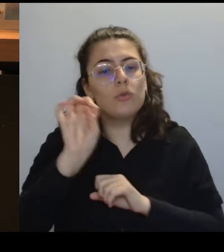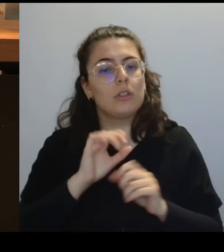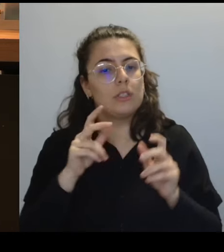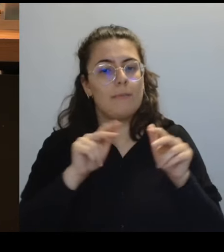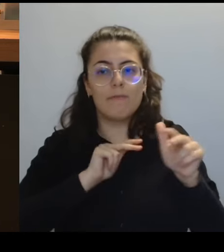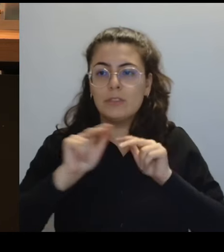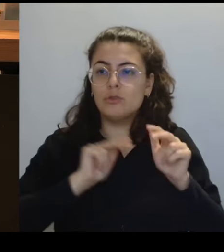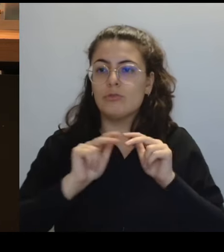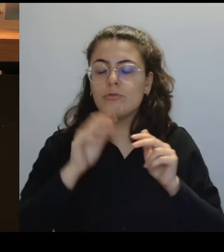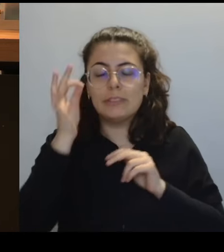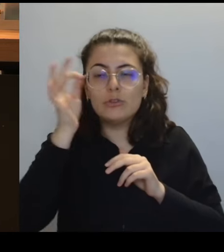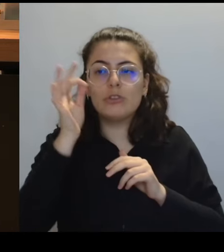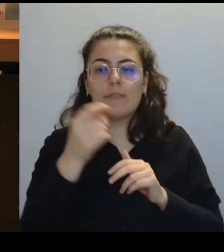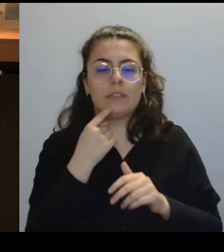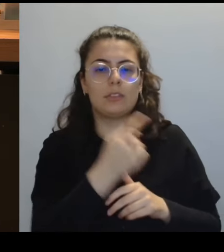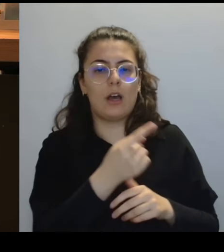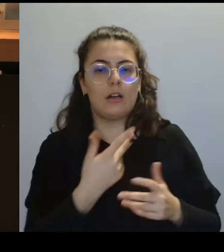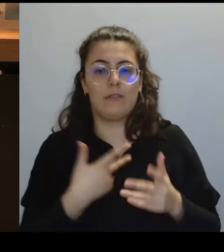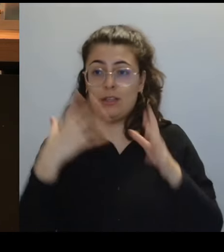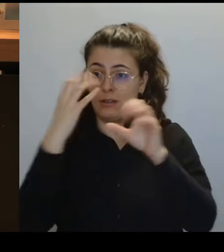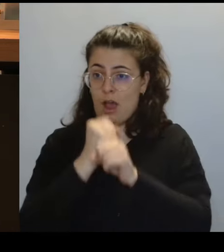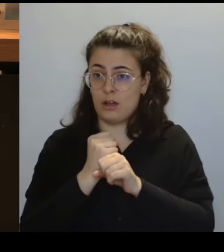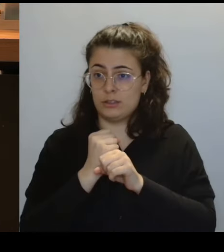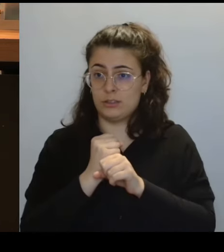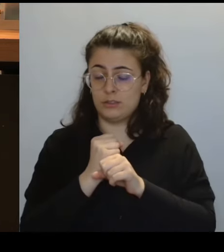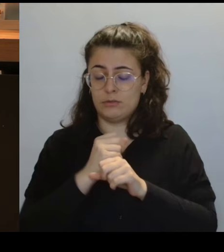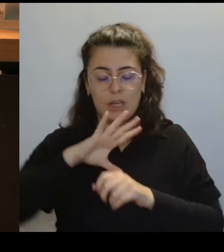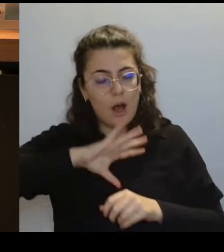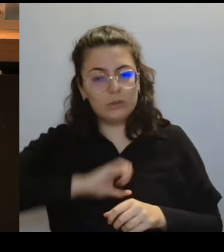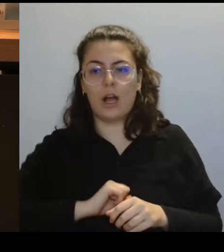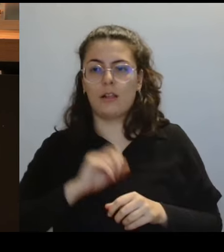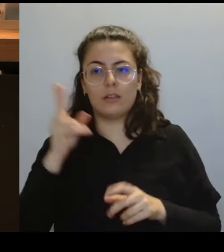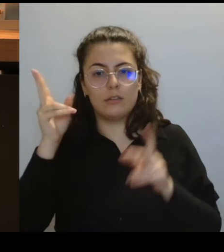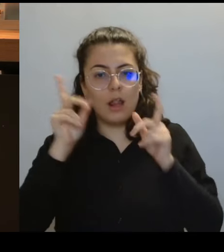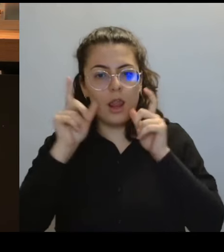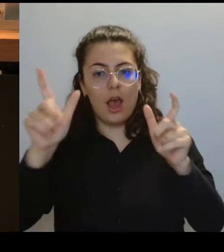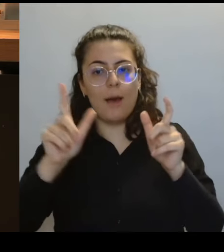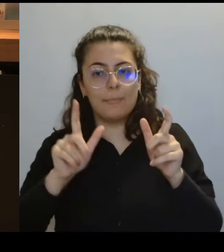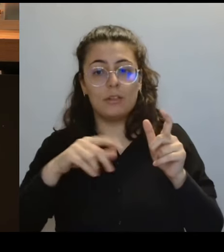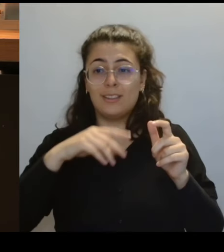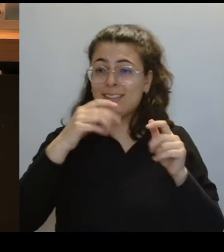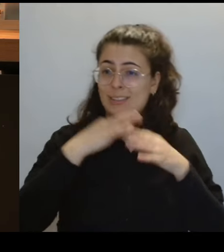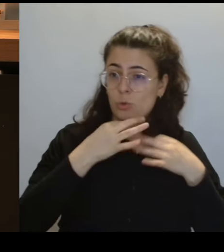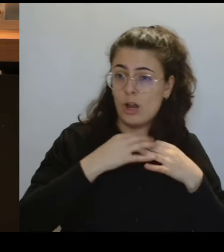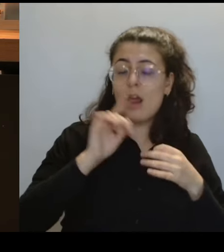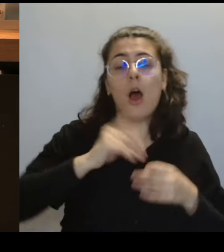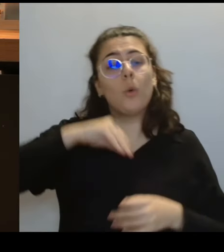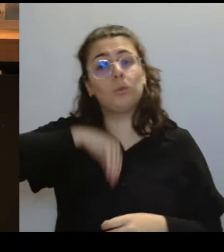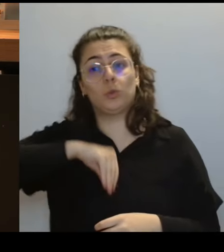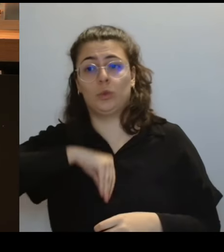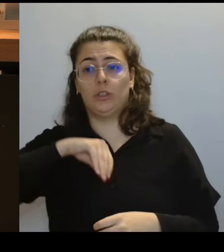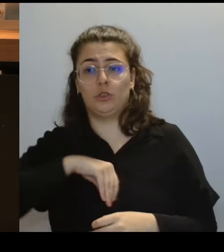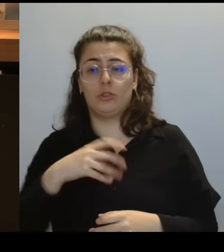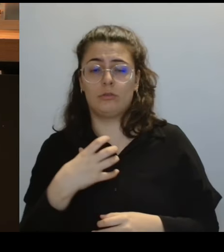das nicht nur gesundheitliche, sondern irgendwann auch psychische schwere Schäden hinterlassen kann. Das gleiche gilt für das Thema